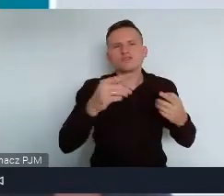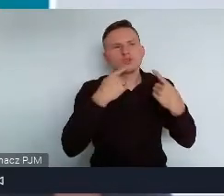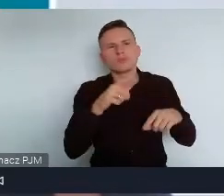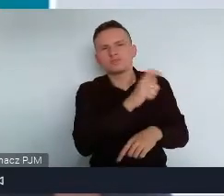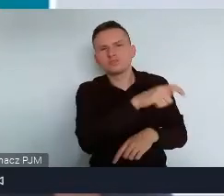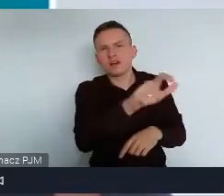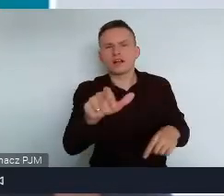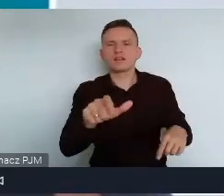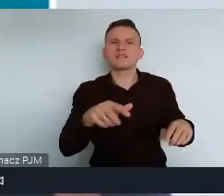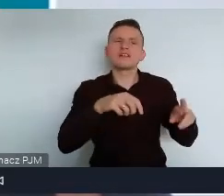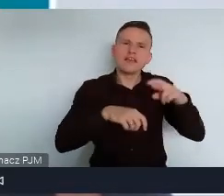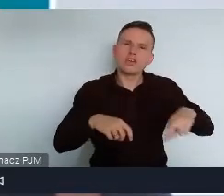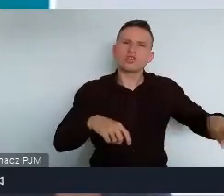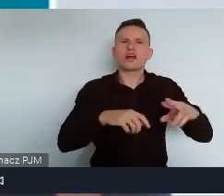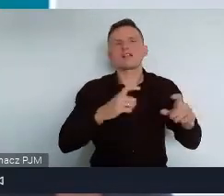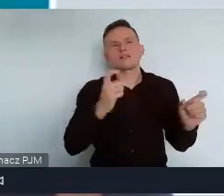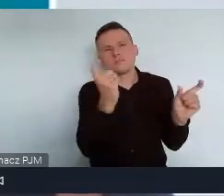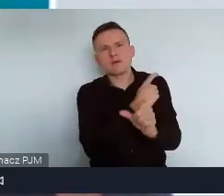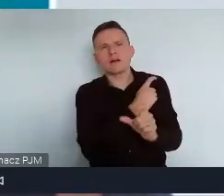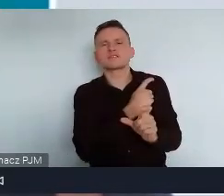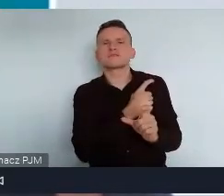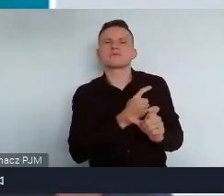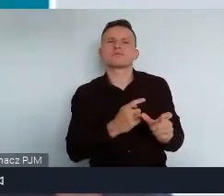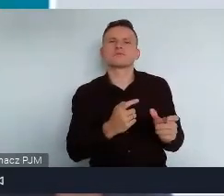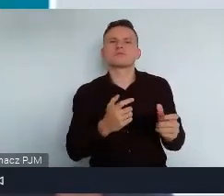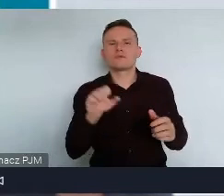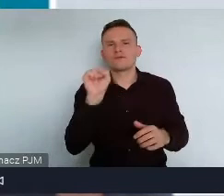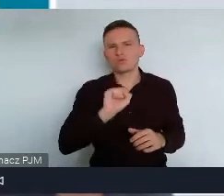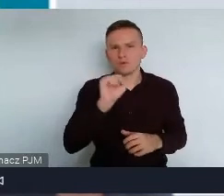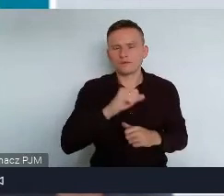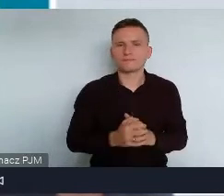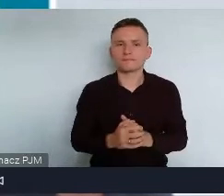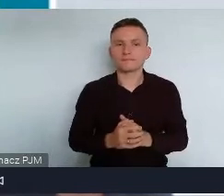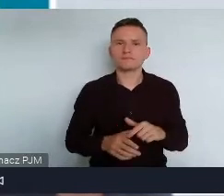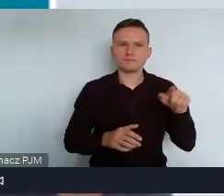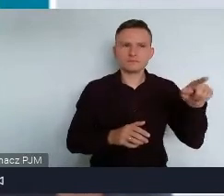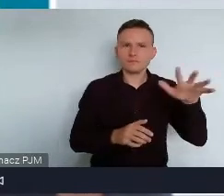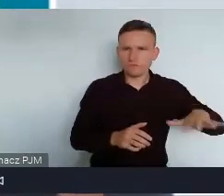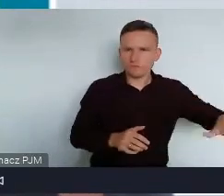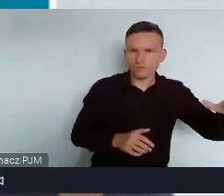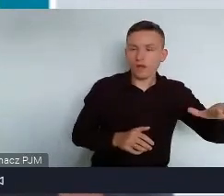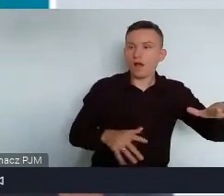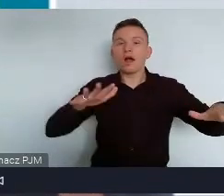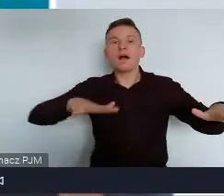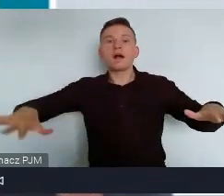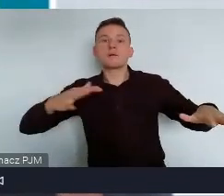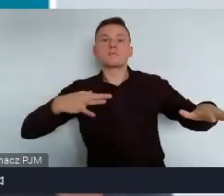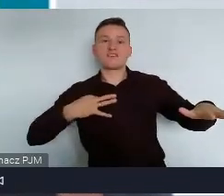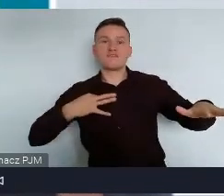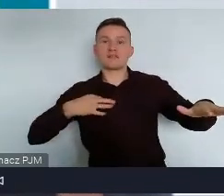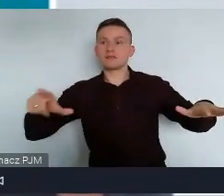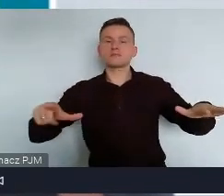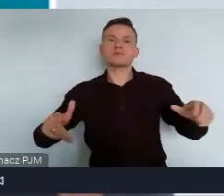krajowych, funkcjonujących we Wrocławiu. Pomiędzy sektorem prywatnym, czyli biznesem, deweloperami,